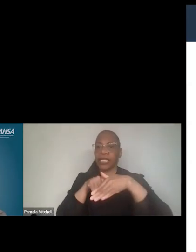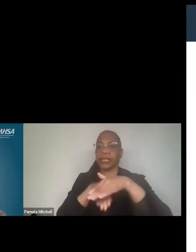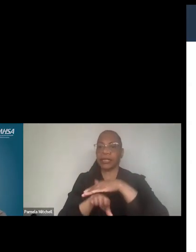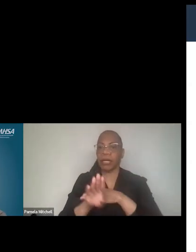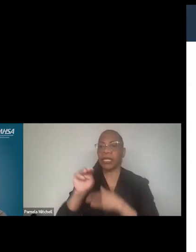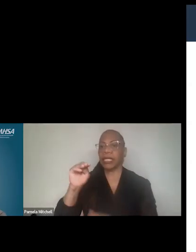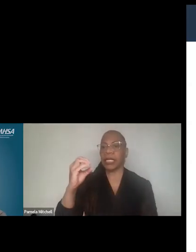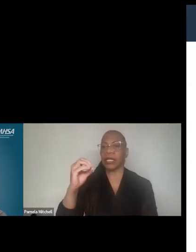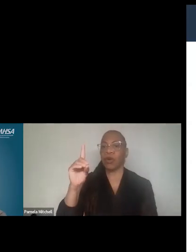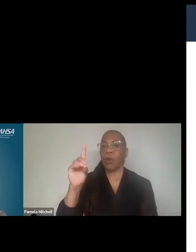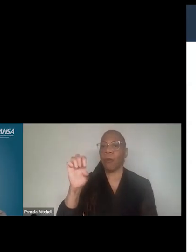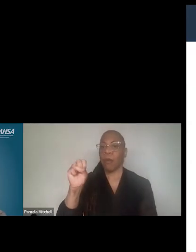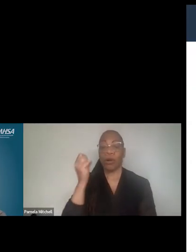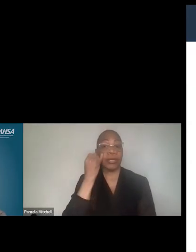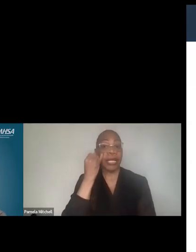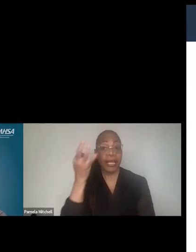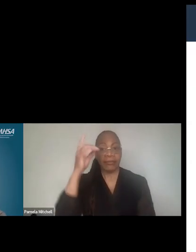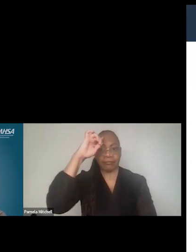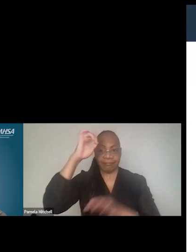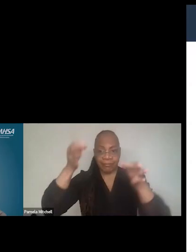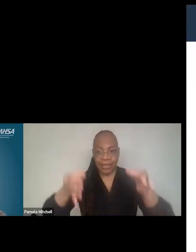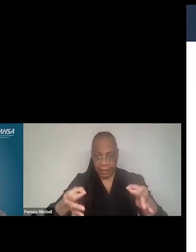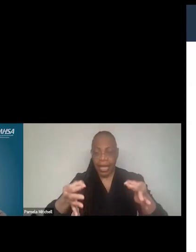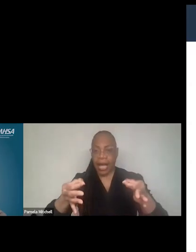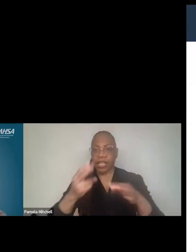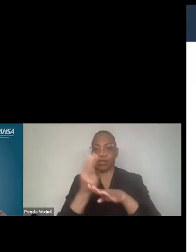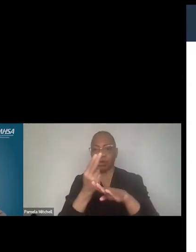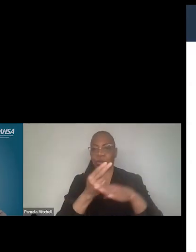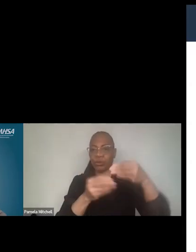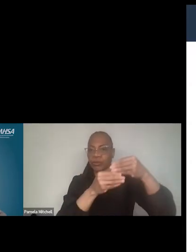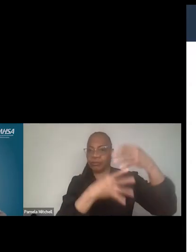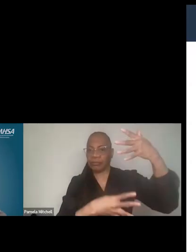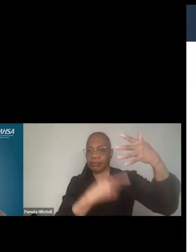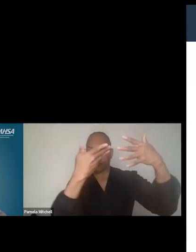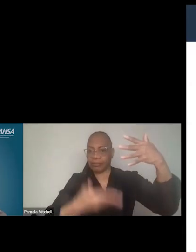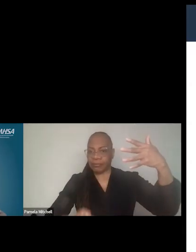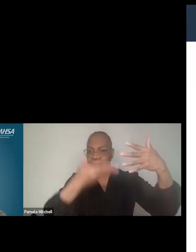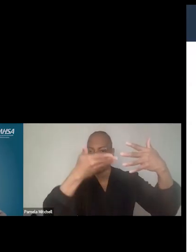si deciden usarlos durante el seminario web. Gracias.